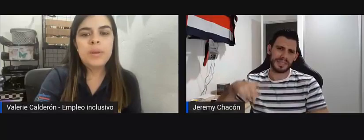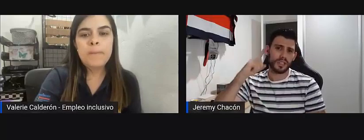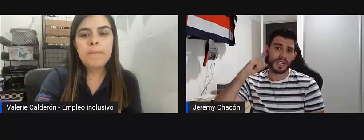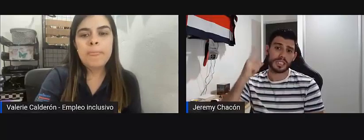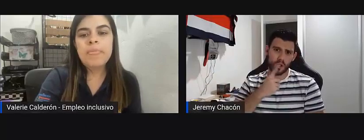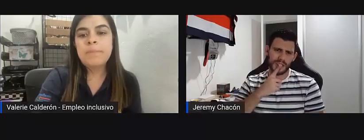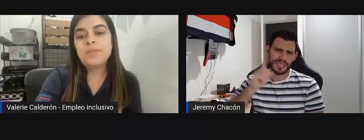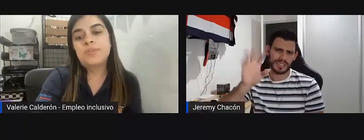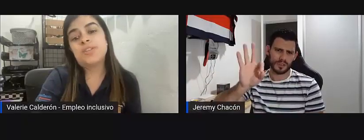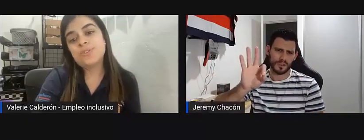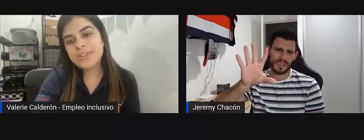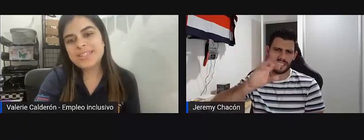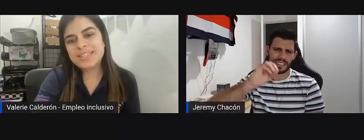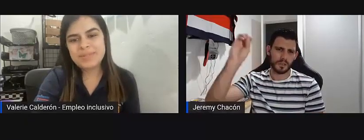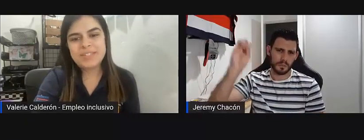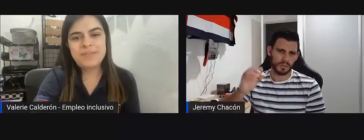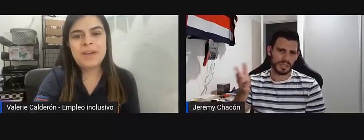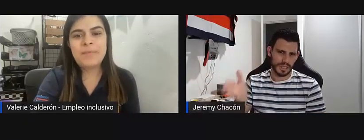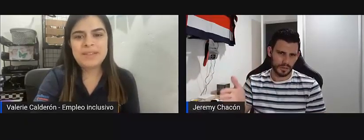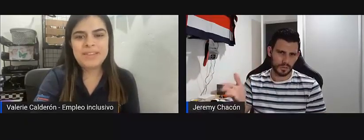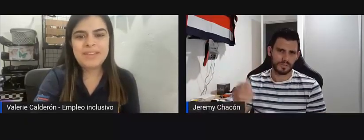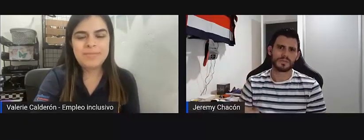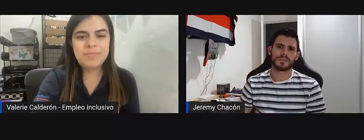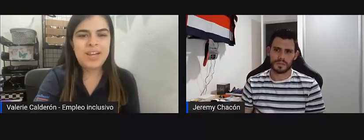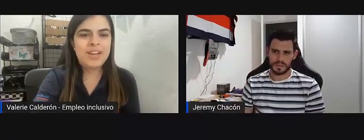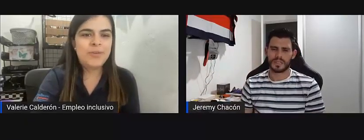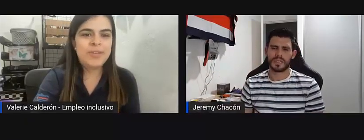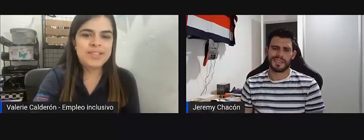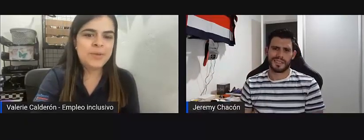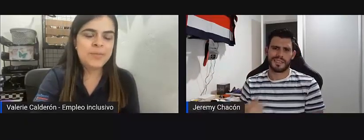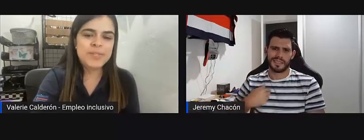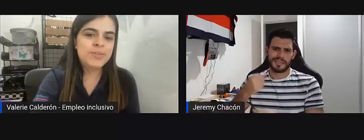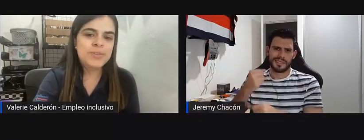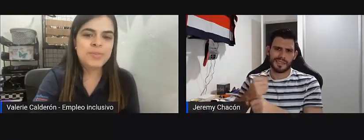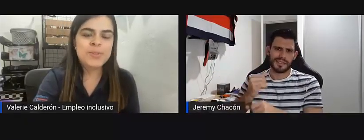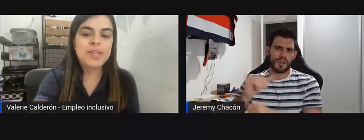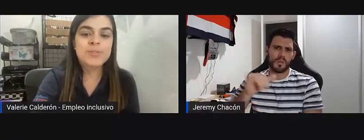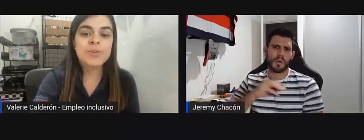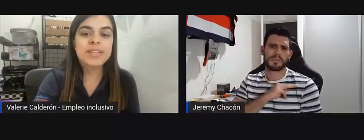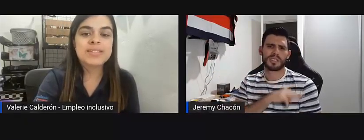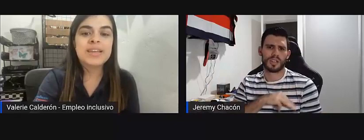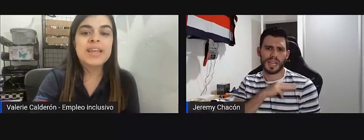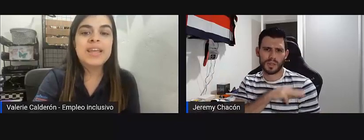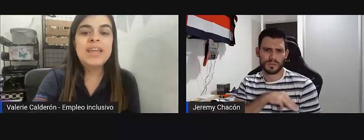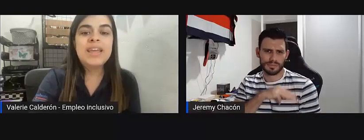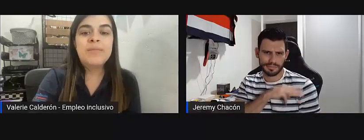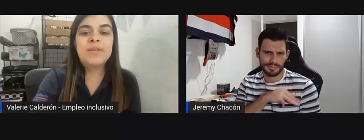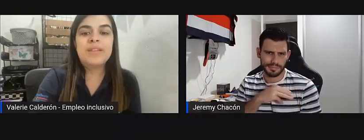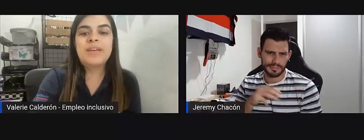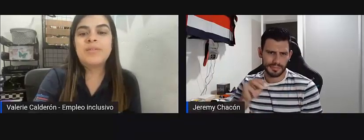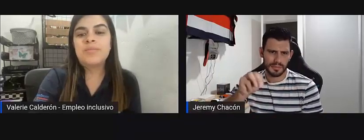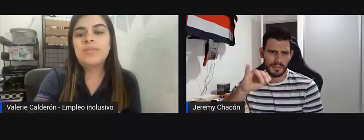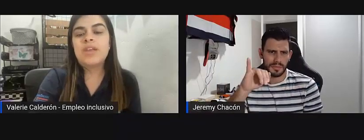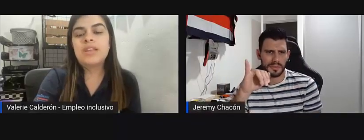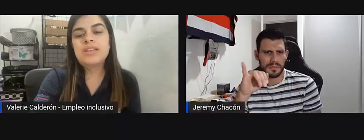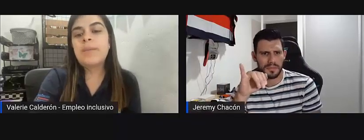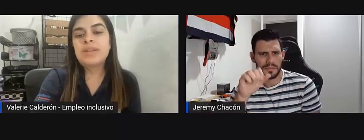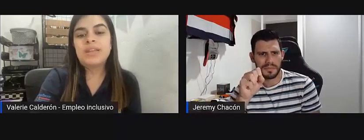de personas sordas específicamente verdad el 95% son personas sordas verdad es la parte